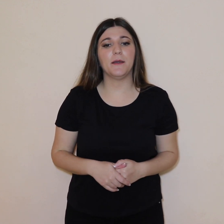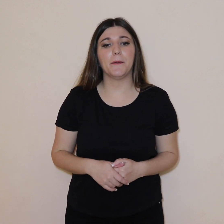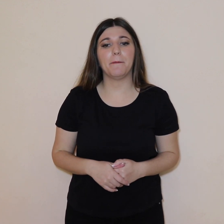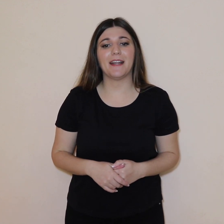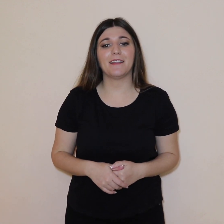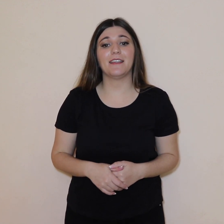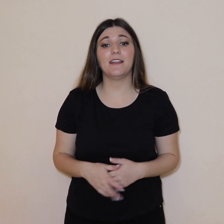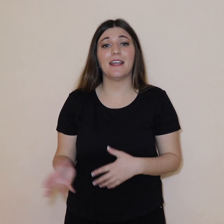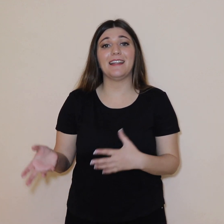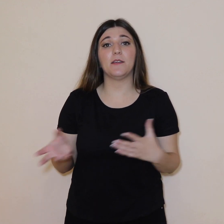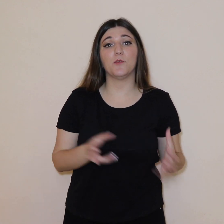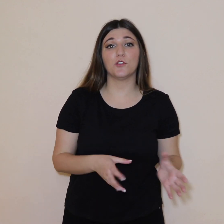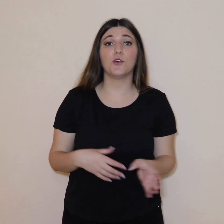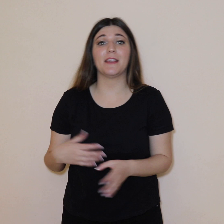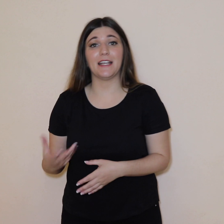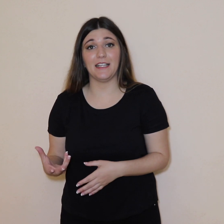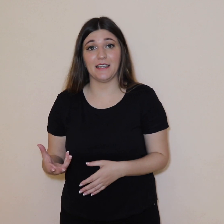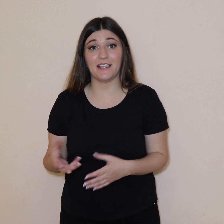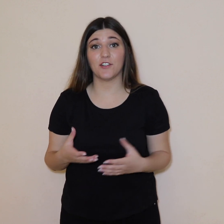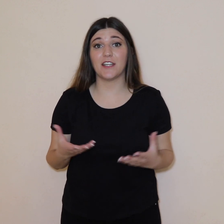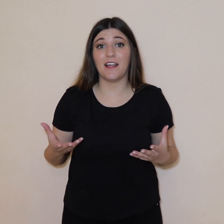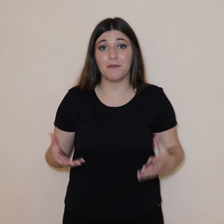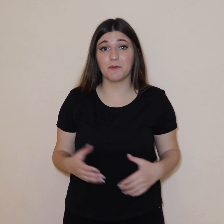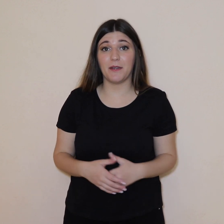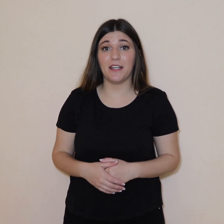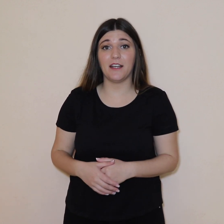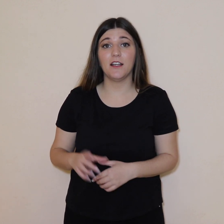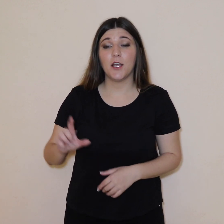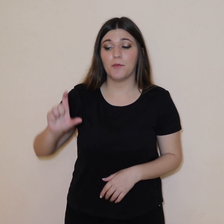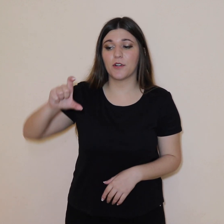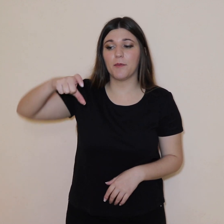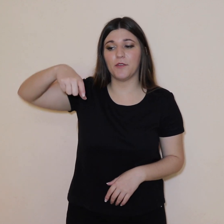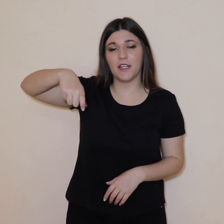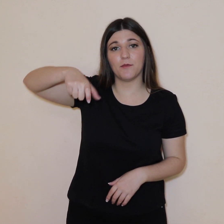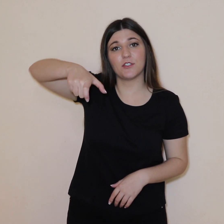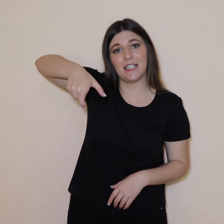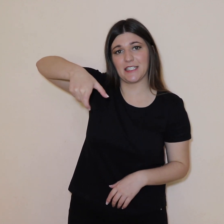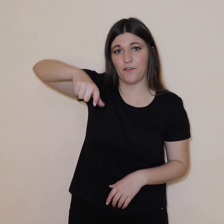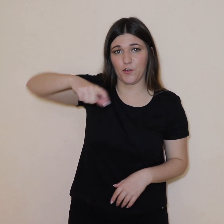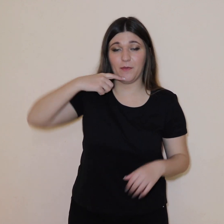Para decir el de "moto" o "bicicleta" ya no sería de la misma manera, porque pondríamos esta forma